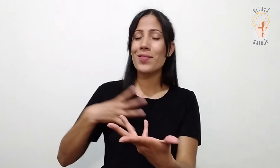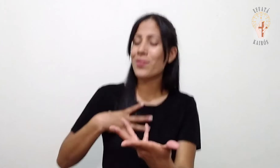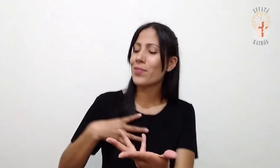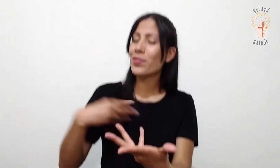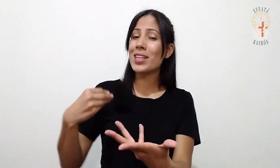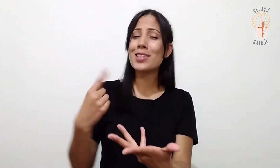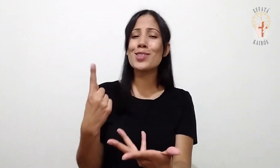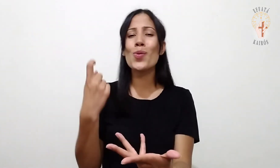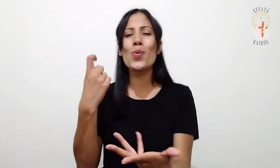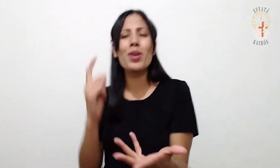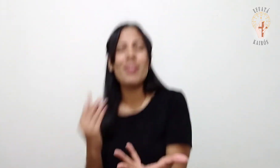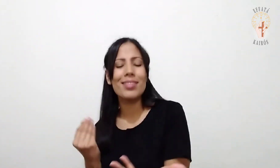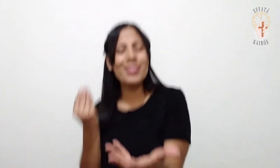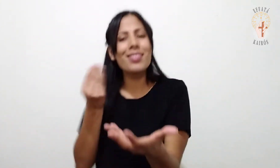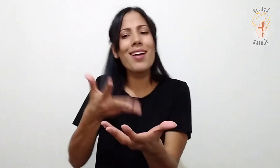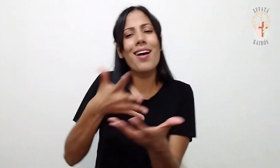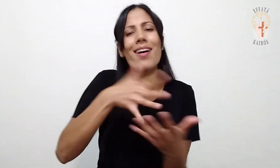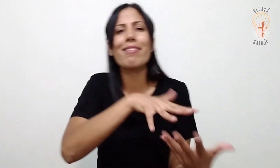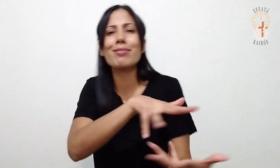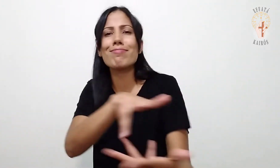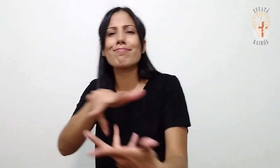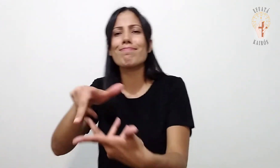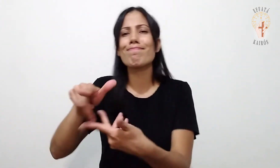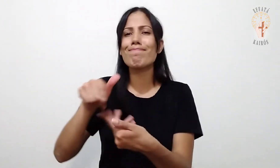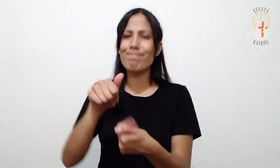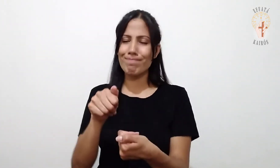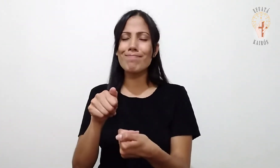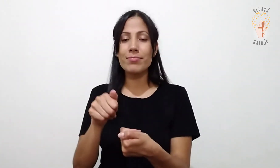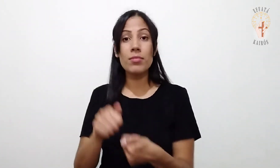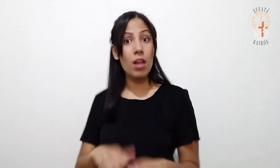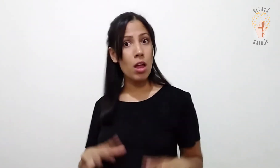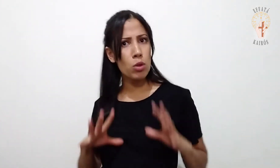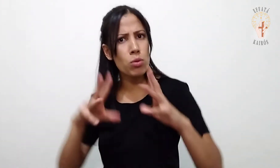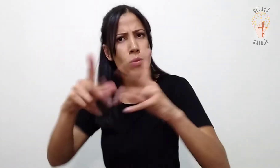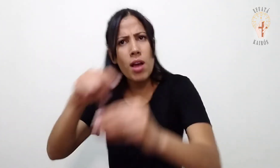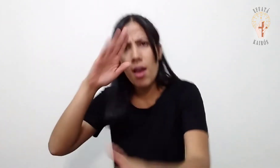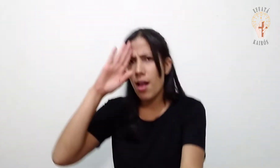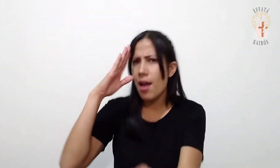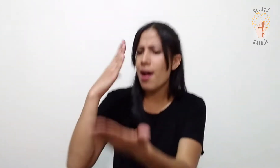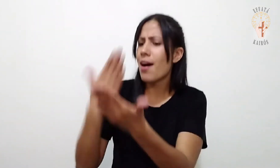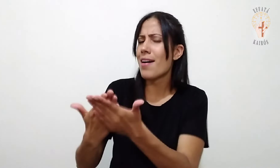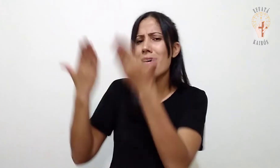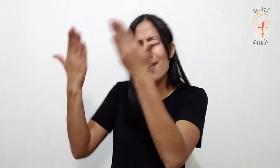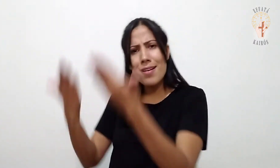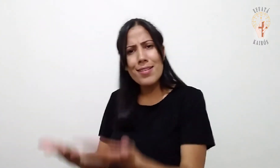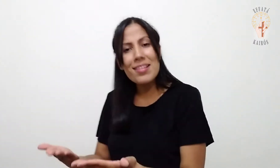deu seu filho unigênito para que não morra todo o que nele crerem tenham a vida eterna.